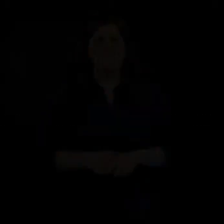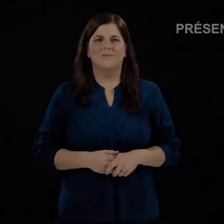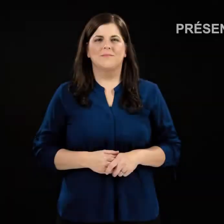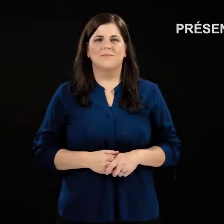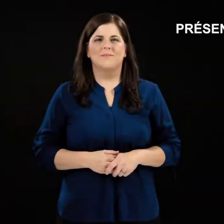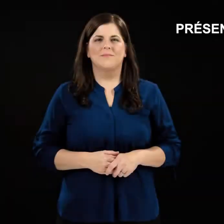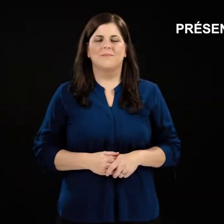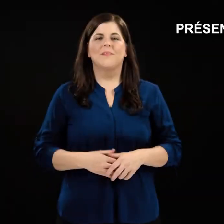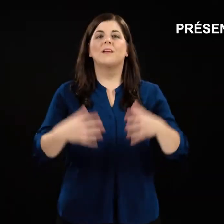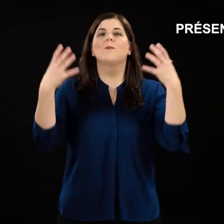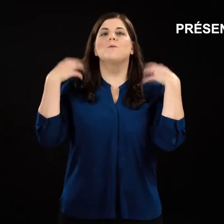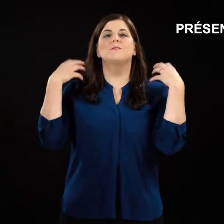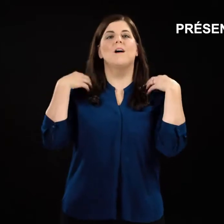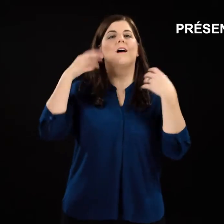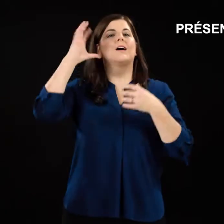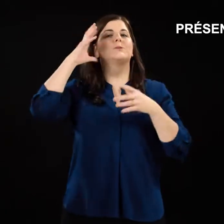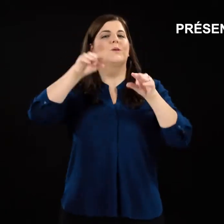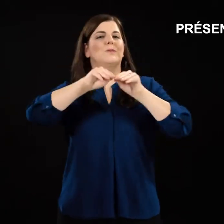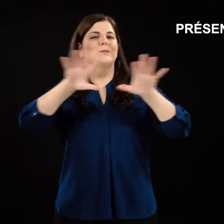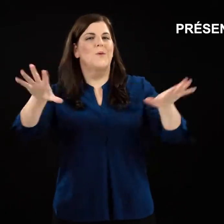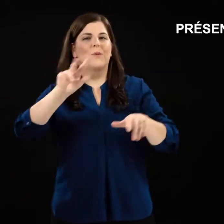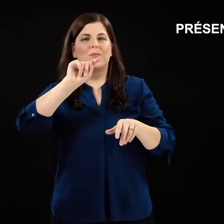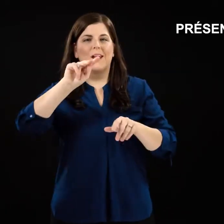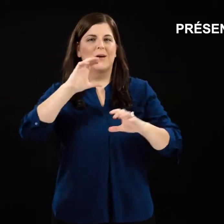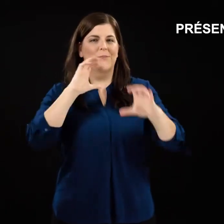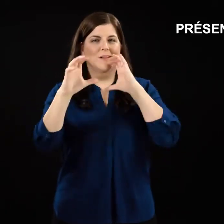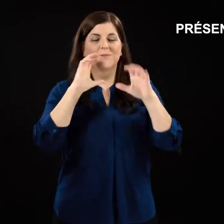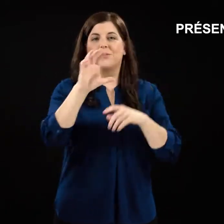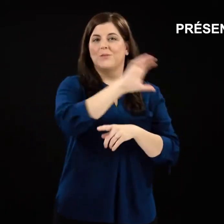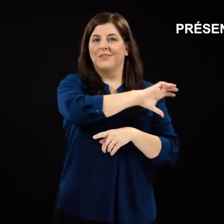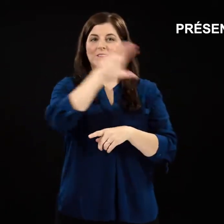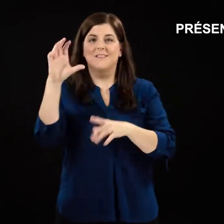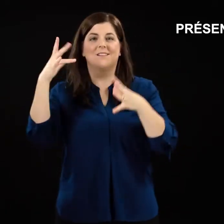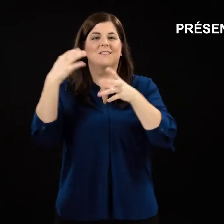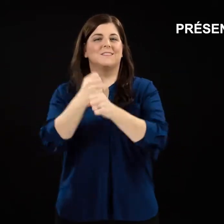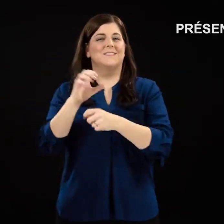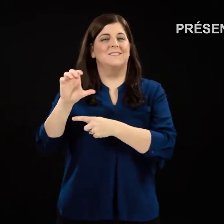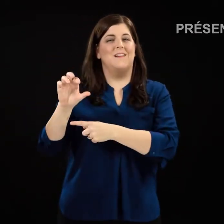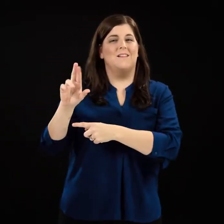Le Conseil de la radiodiffusion et des télécommunications canadiennes (CRTC)